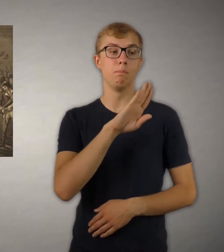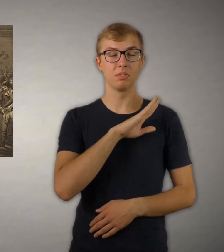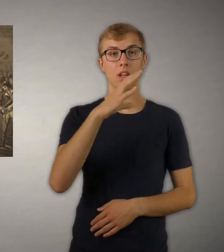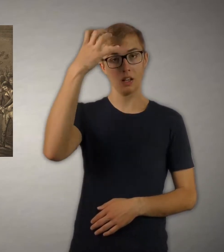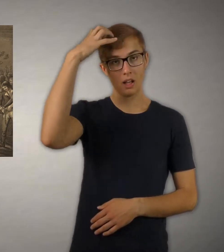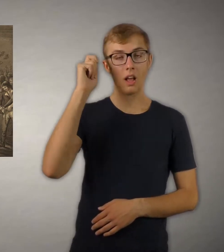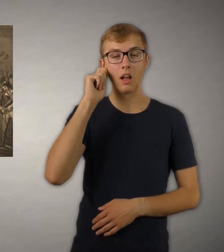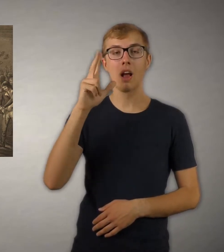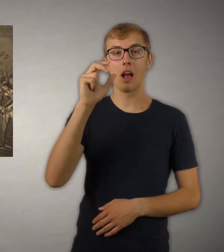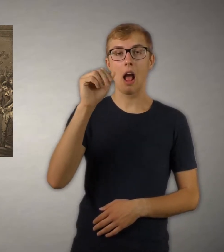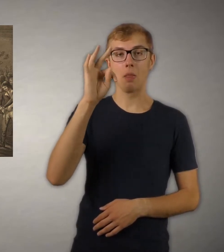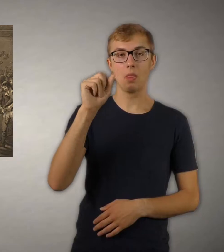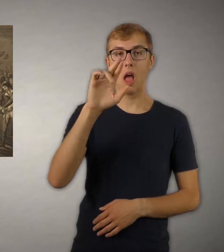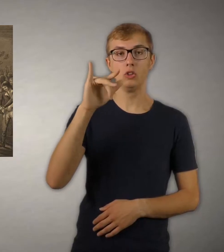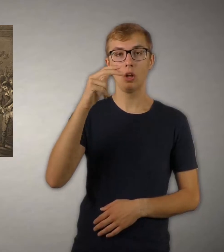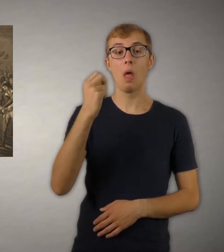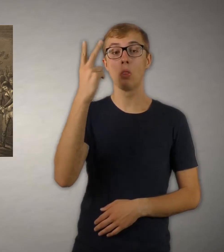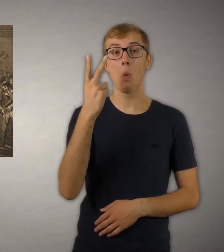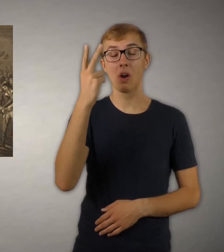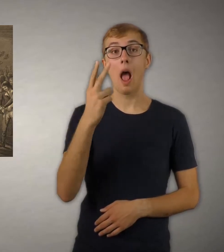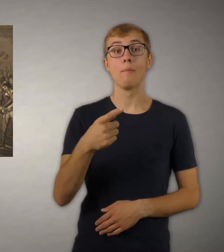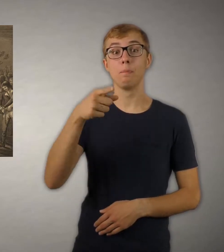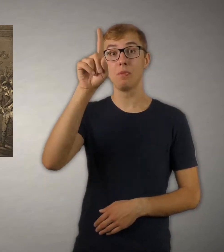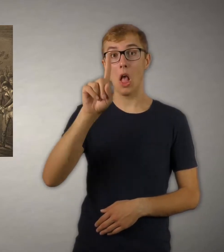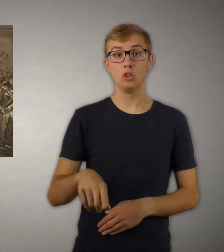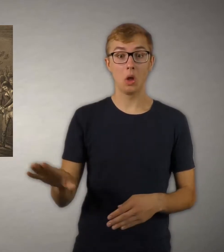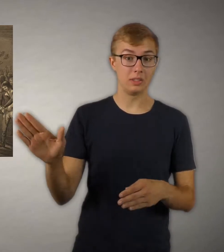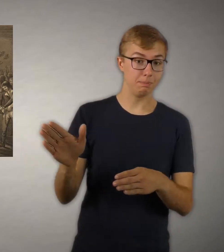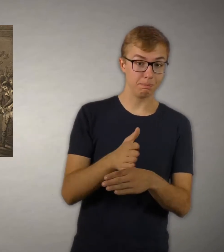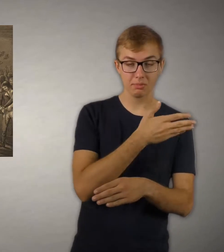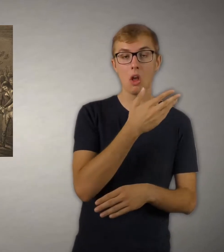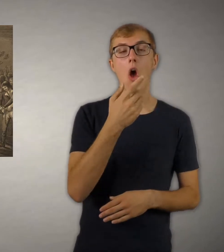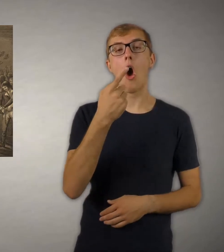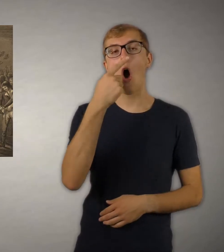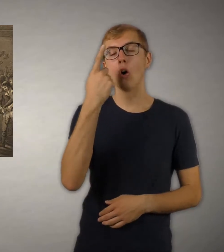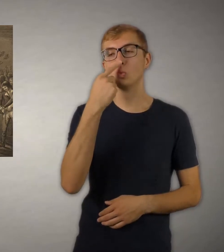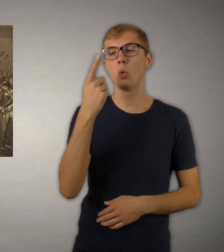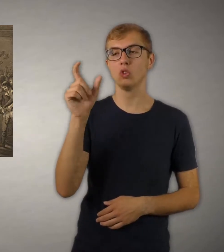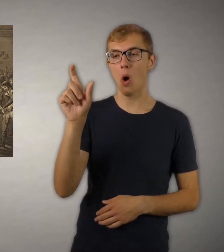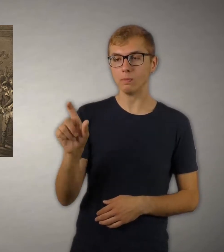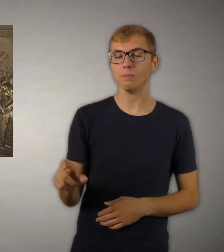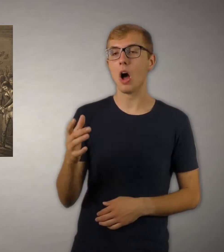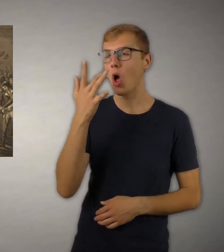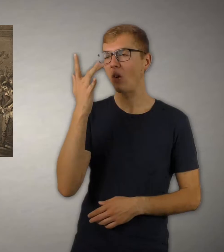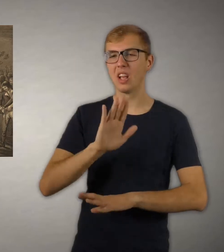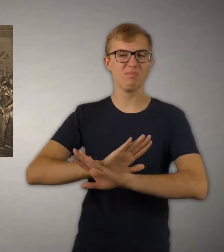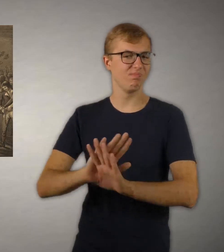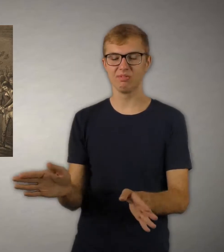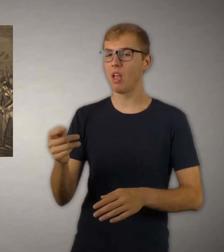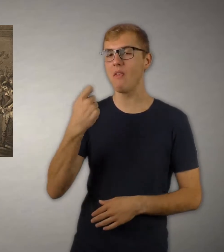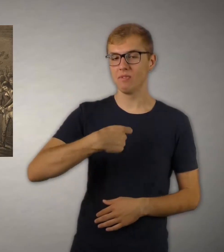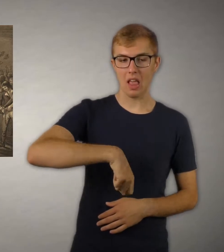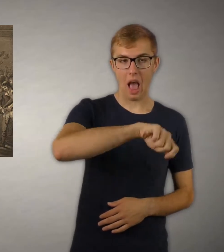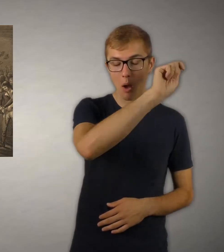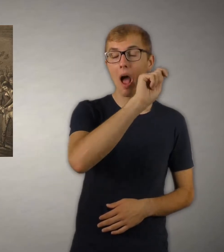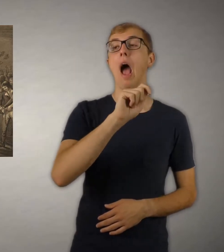Miesiąc po śmierci Katarzyny II Kościuszko już opuszczał Rosję.